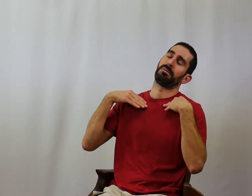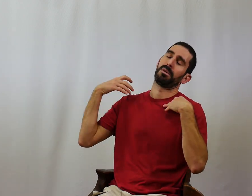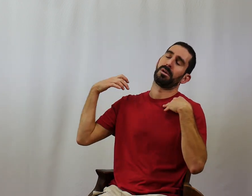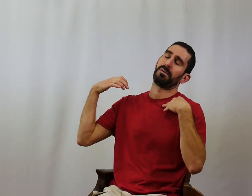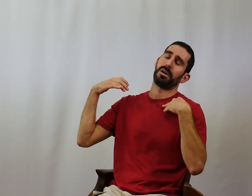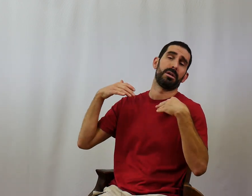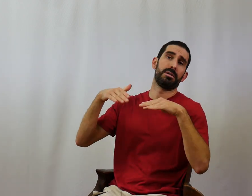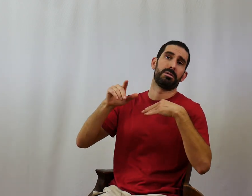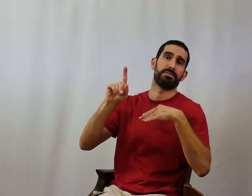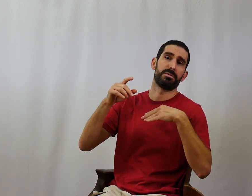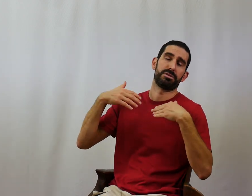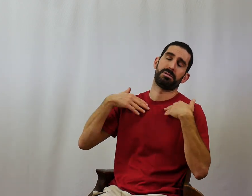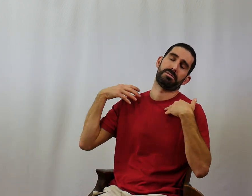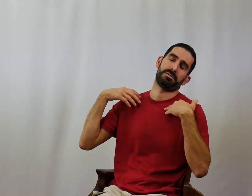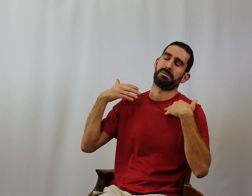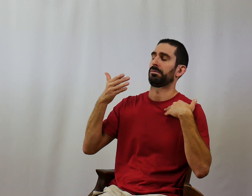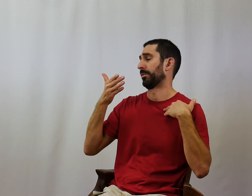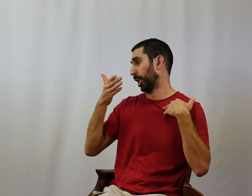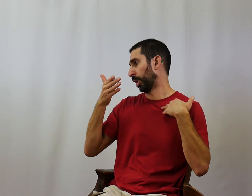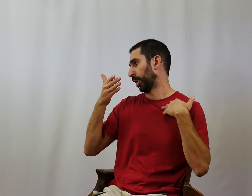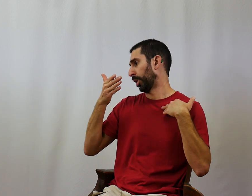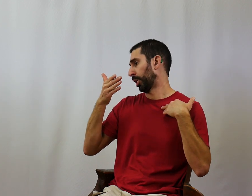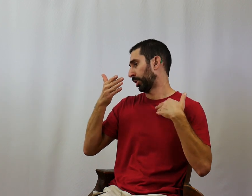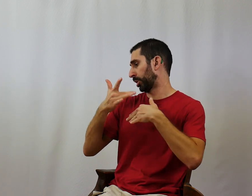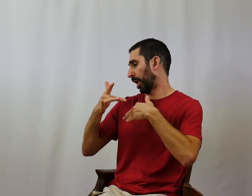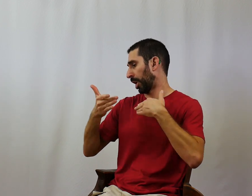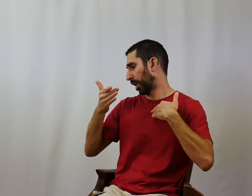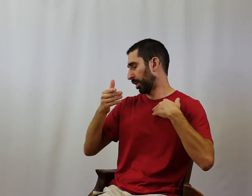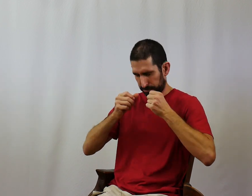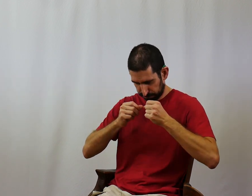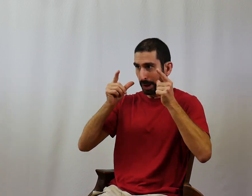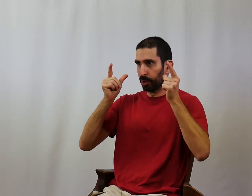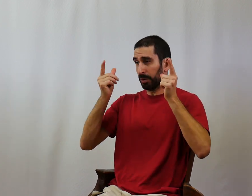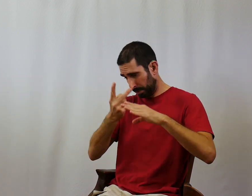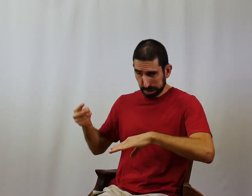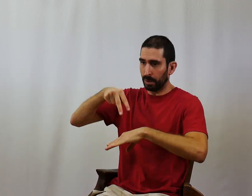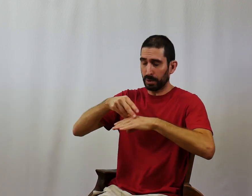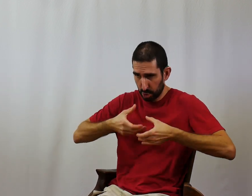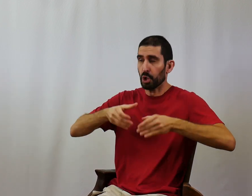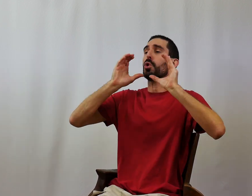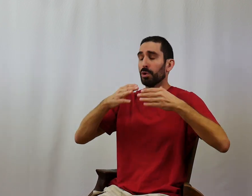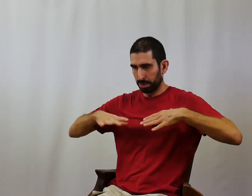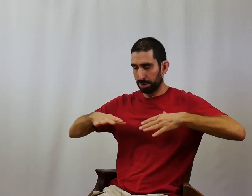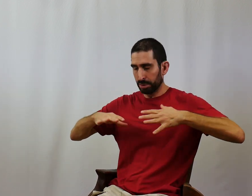Mais le réveil n'a pas marché. Je regarde l'heure : il est tard ! Vite, je me réveille, je mange, je m'habille,